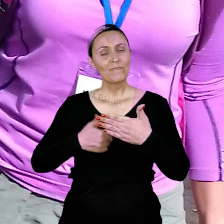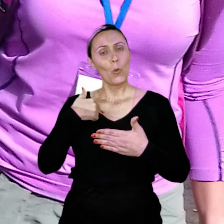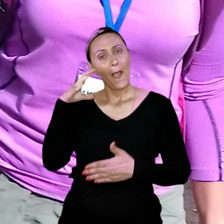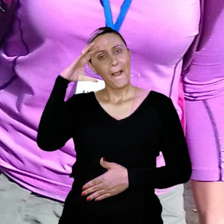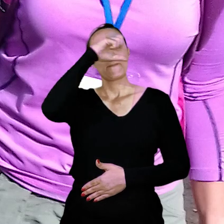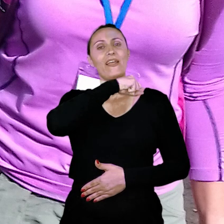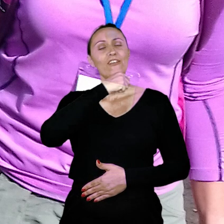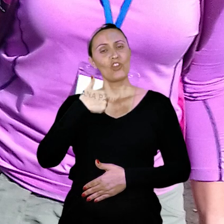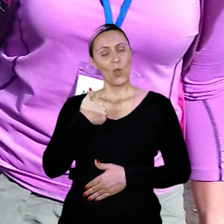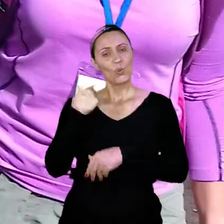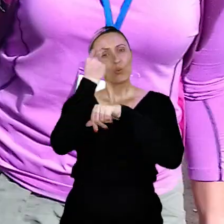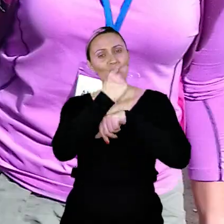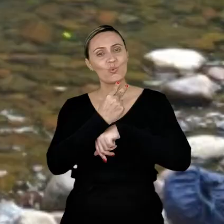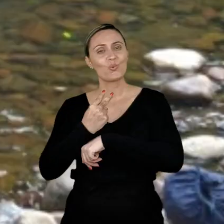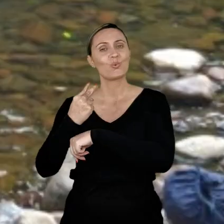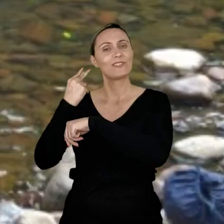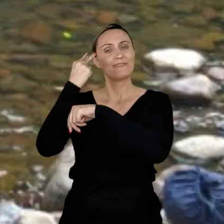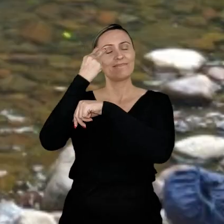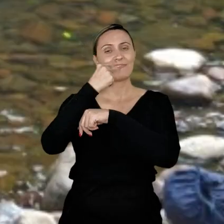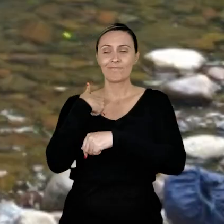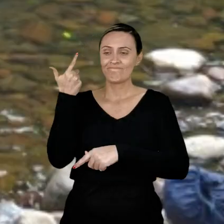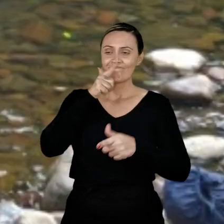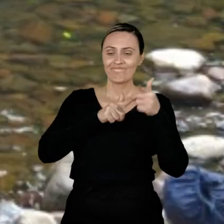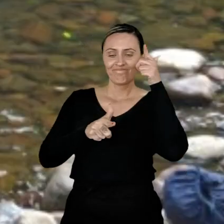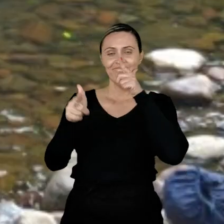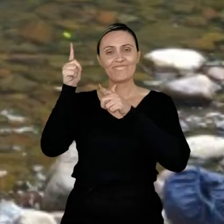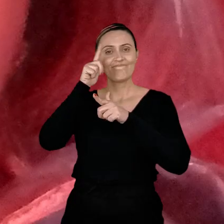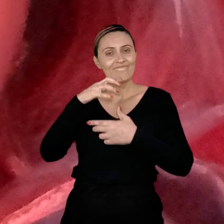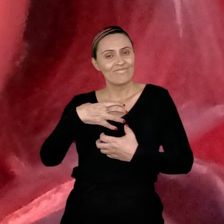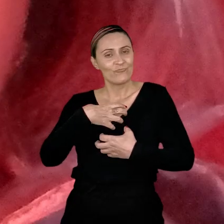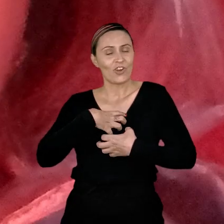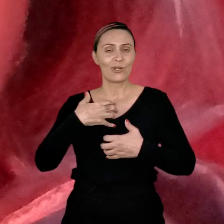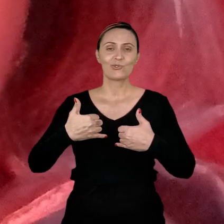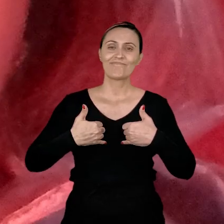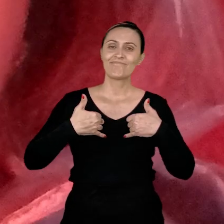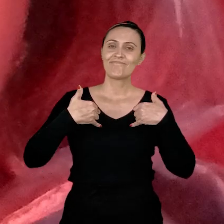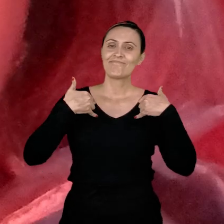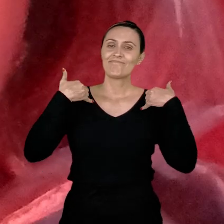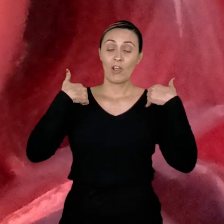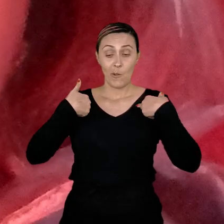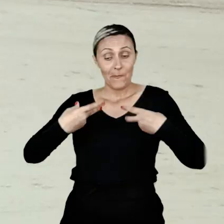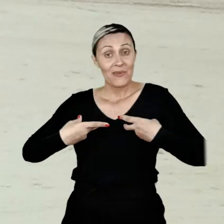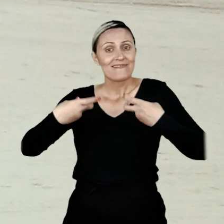Comemoro minhas pequenas conquistas, sinto orgulho de mim, percebo melhor o meu valor e me cuido mais.